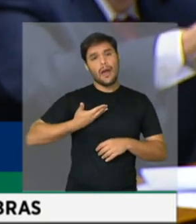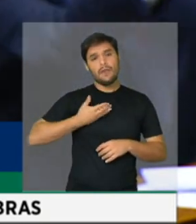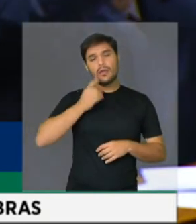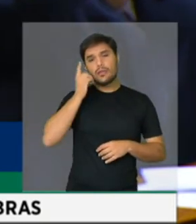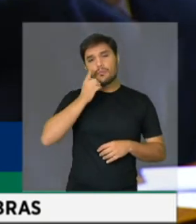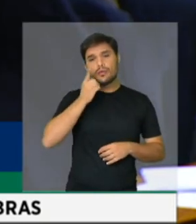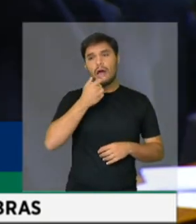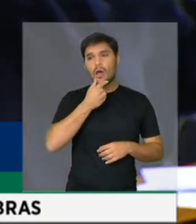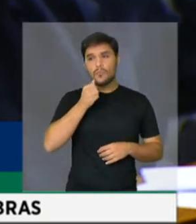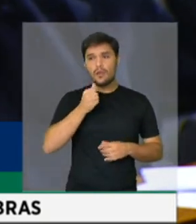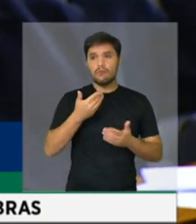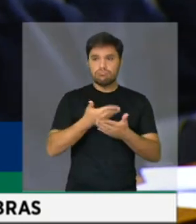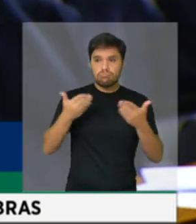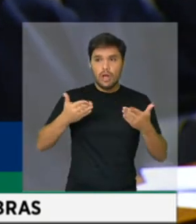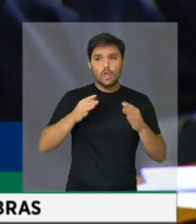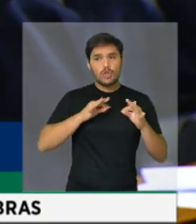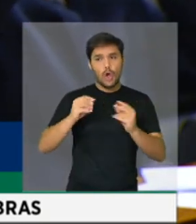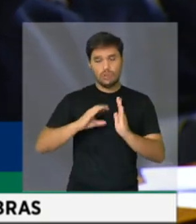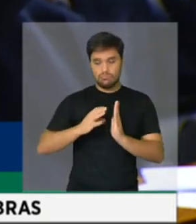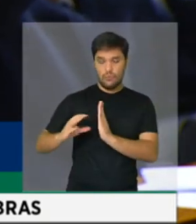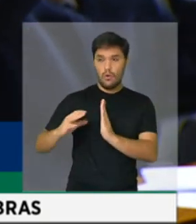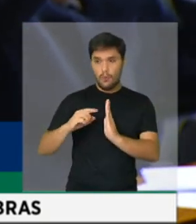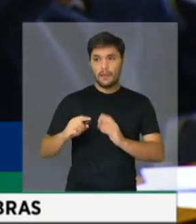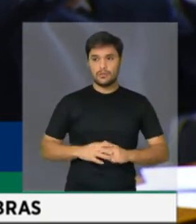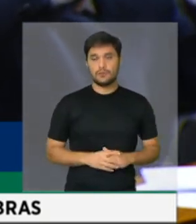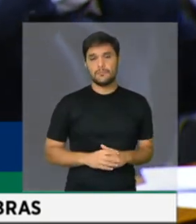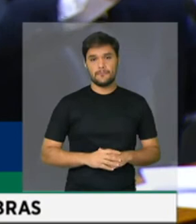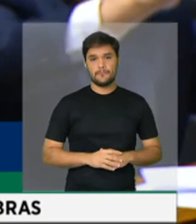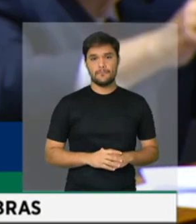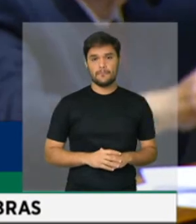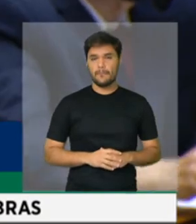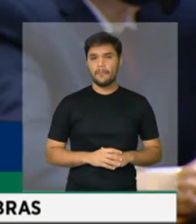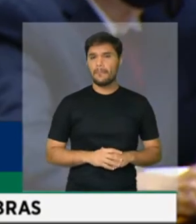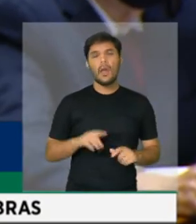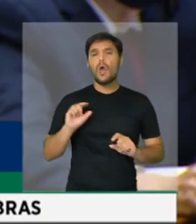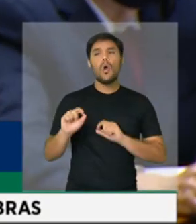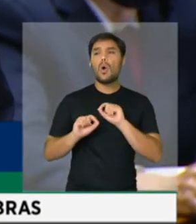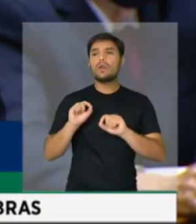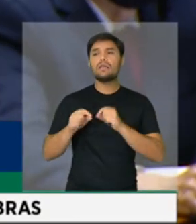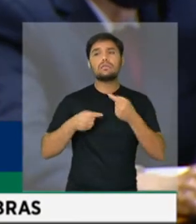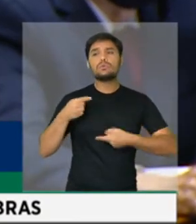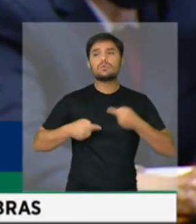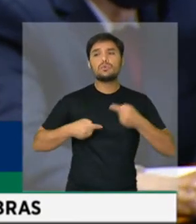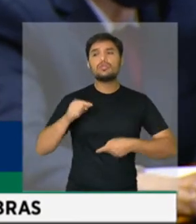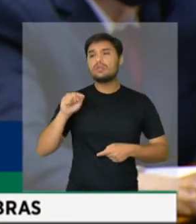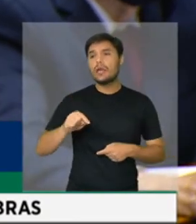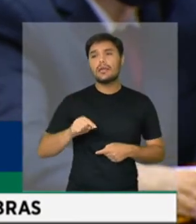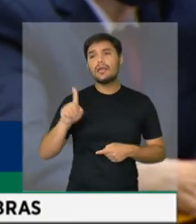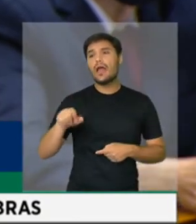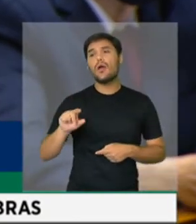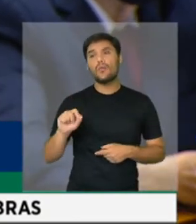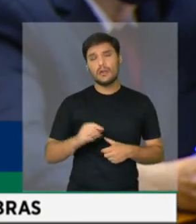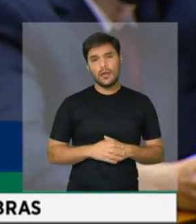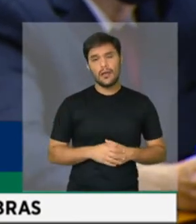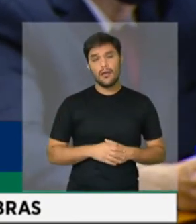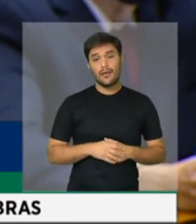FAÇO-- O PEDIDO DE ADIAMENTO... PORQUE, NO TEMA PRINCIPAL, ISSO QUE EU QUERIA CHAMAR A ATENÇÃO NESTE MOMENTO DE TODOS OS COLEGAS